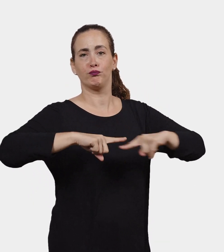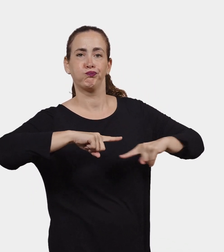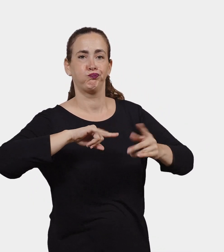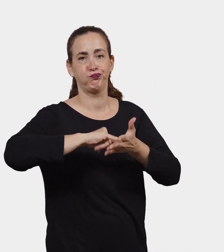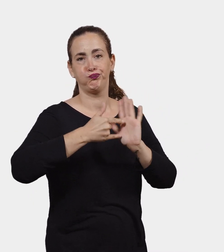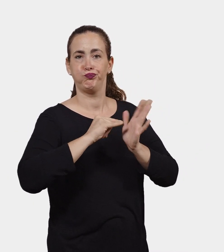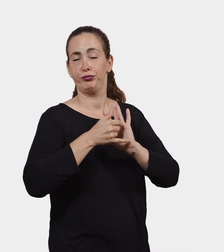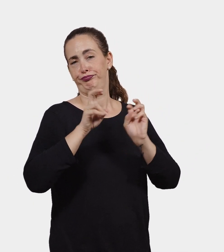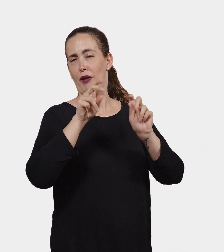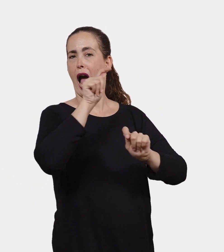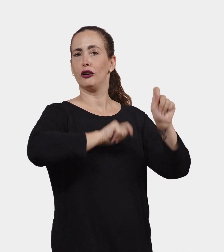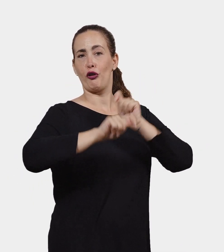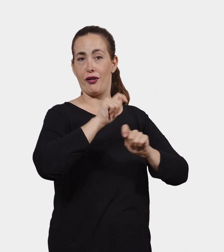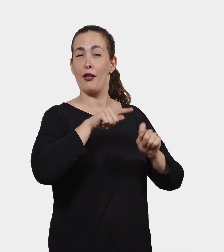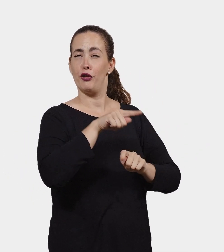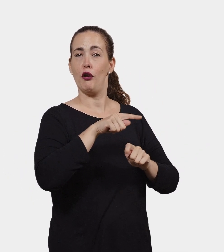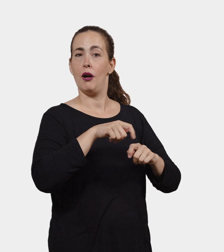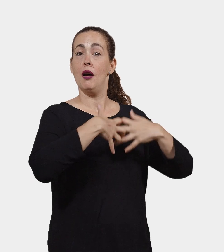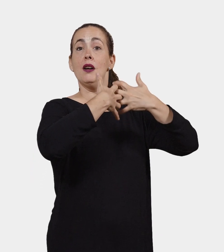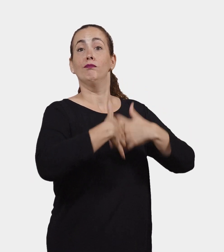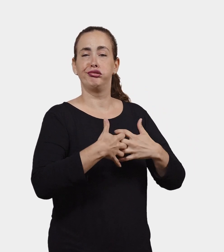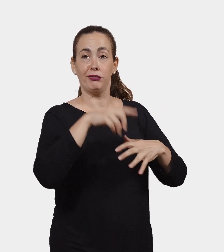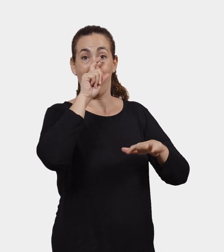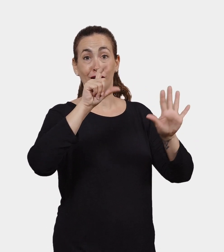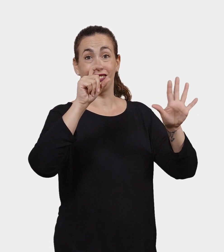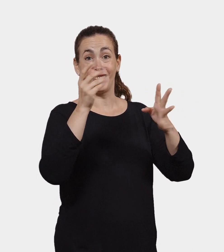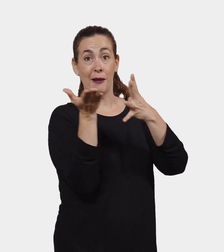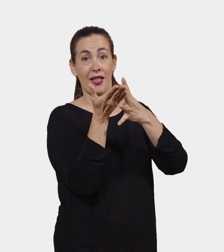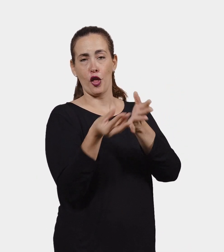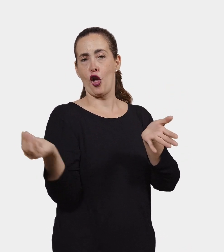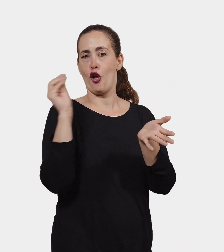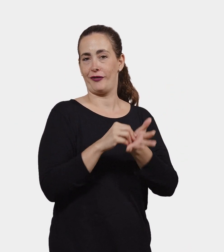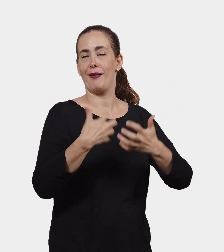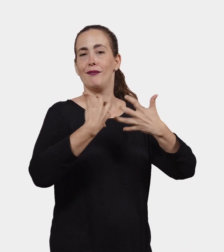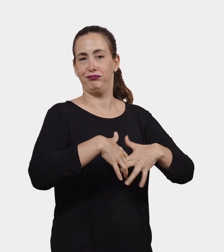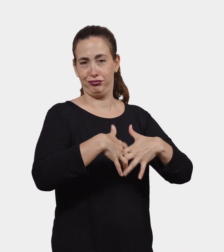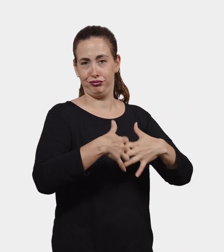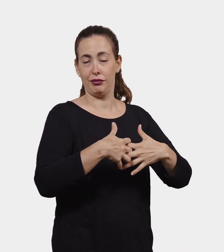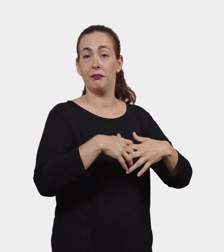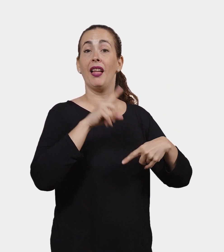es produeix una certa organització veïnal, que es reactiva a mitjans dels anys setanta.